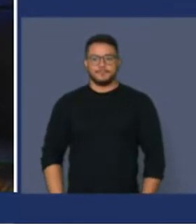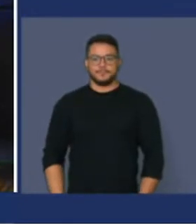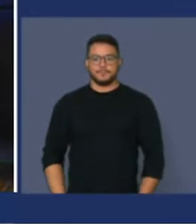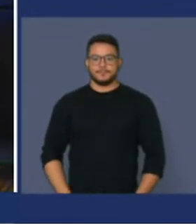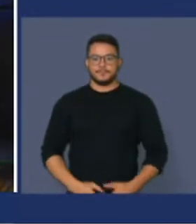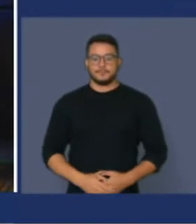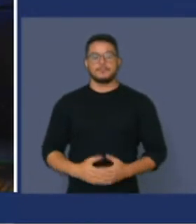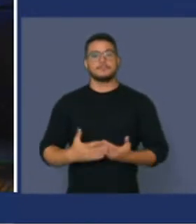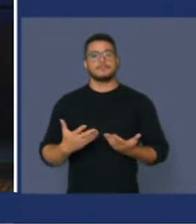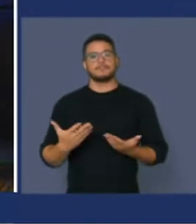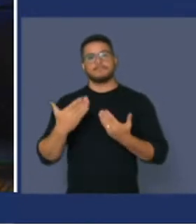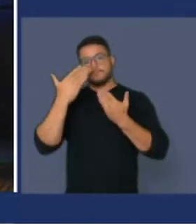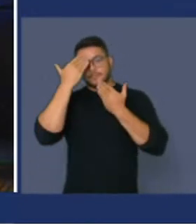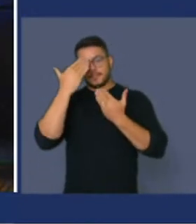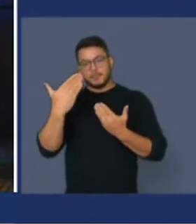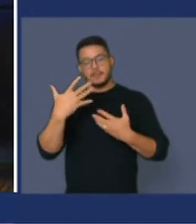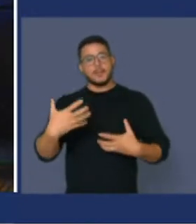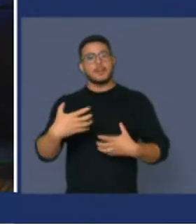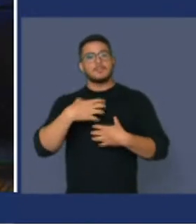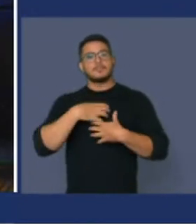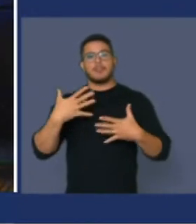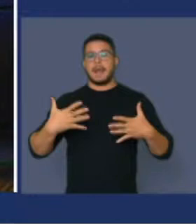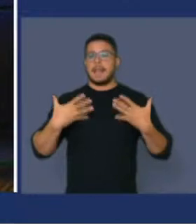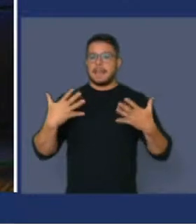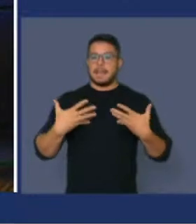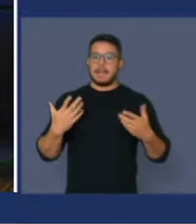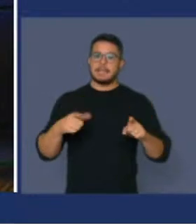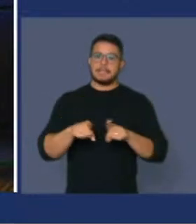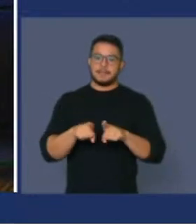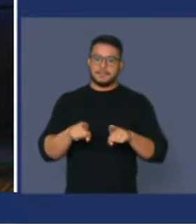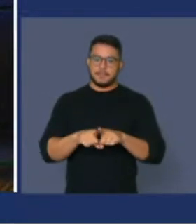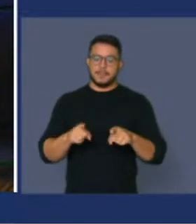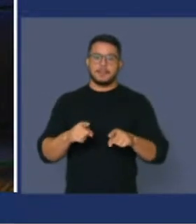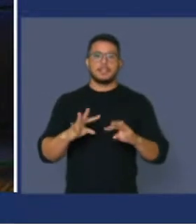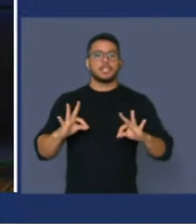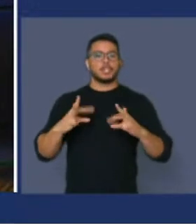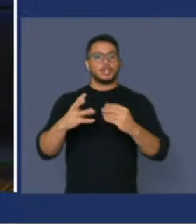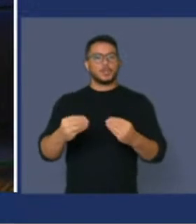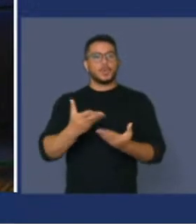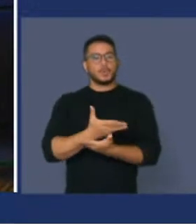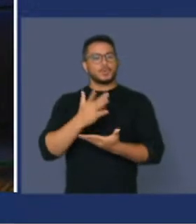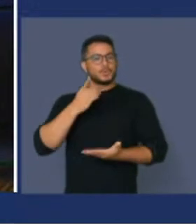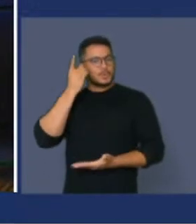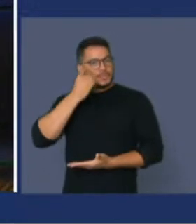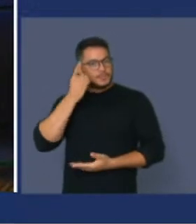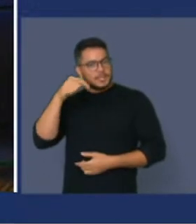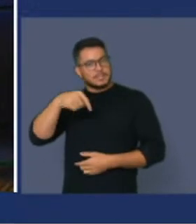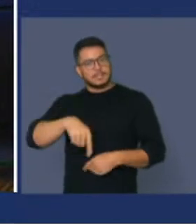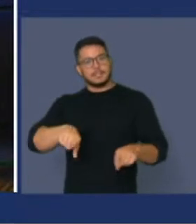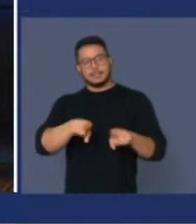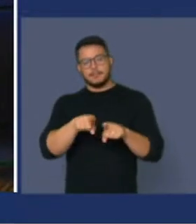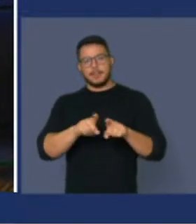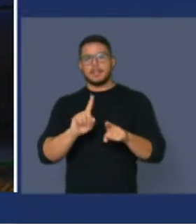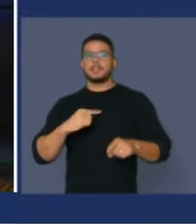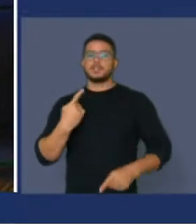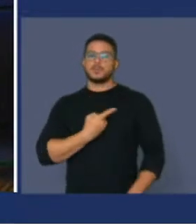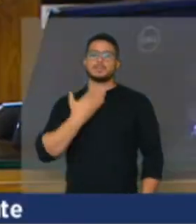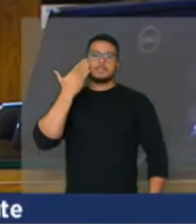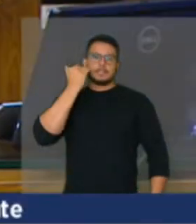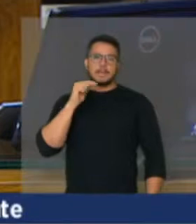TODOS OS NOSSOS COLEGAS DEPUTADOS E DEPUTADAS SABEMOS OS MOMENTOS DIFÍCEIS QUE V.EXA. PASSOU E PODER OUVI-LO E REENCONTRÁ-LO EM BREVE BRAÇAL VAI SER MOTIVO DE